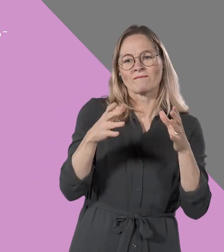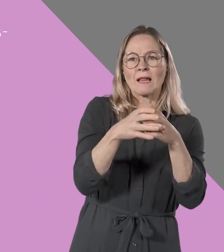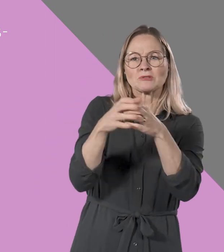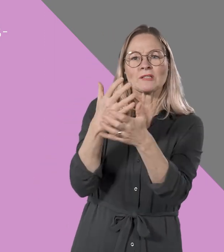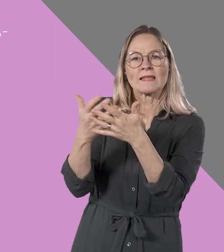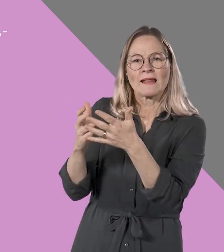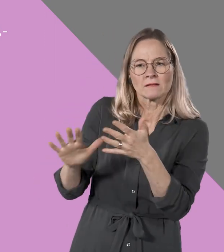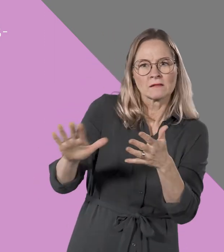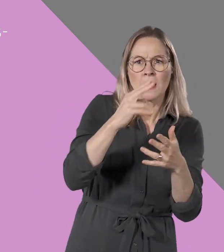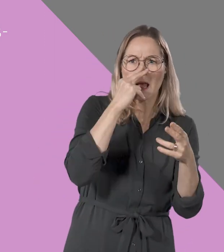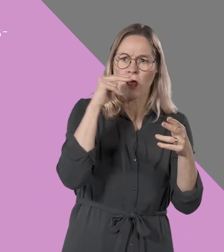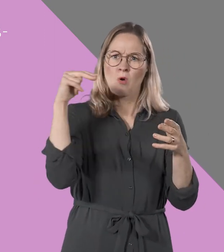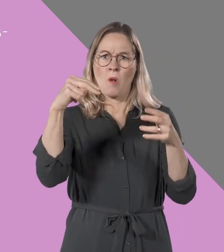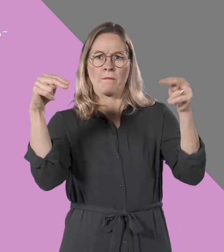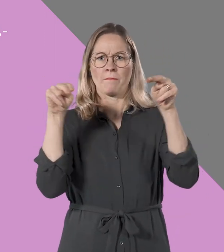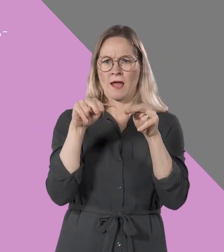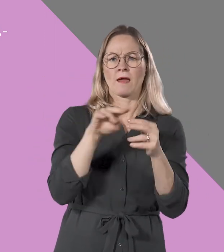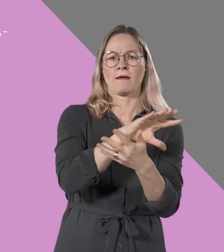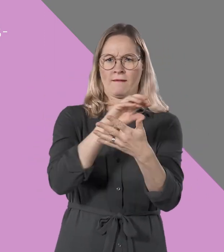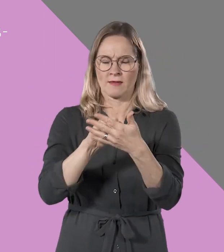vähemmistökielten näkökulmasta.